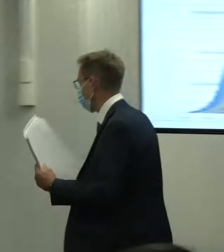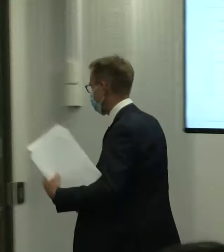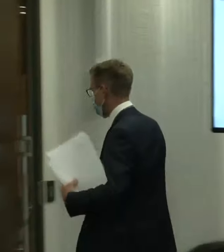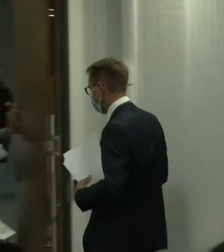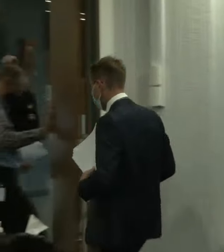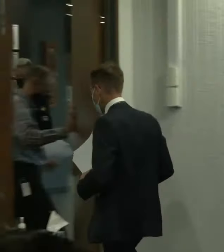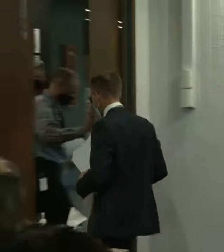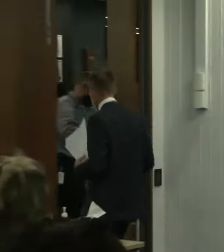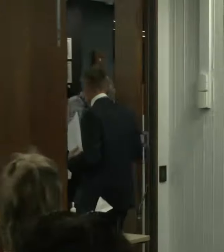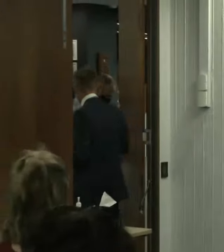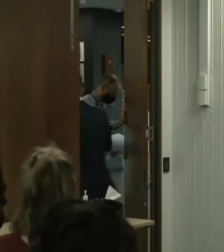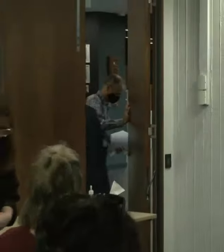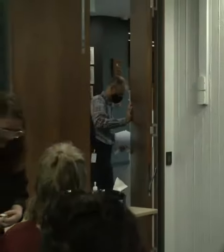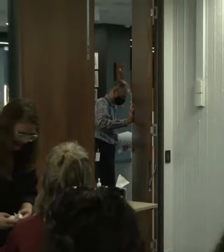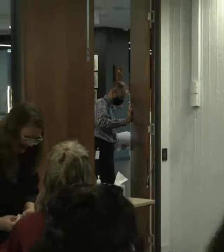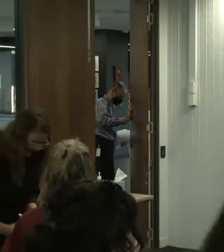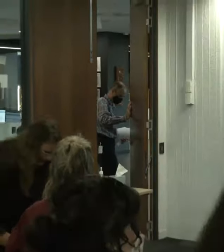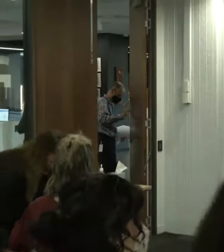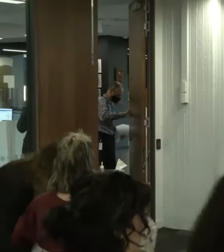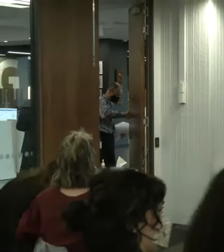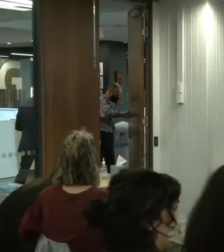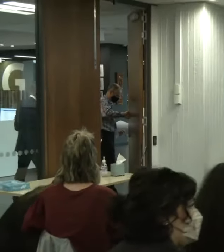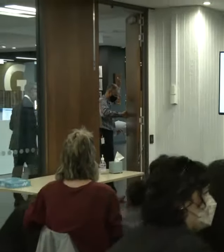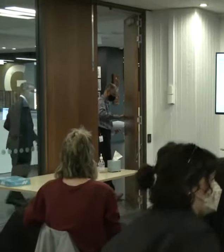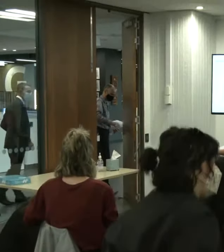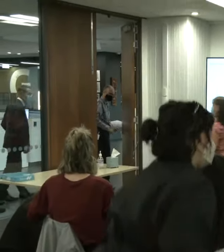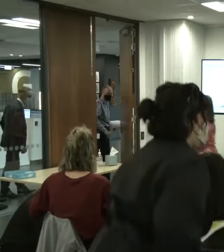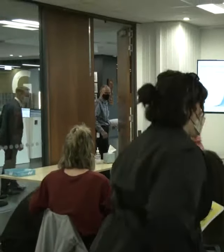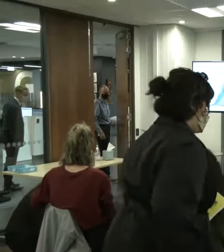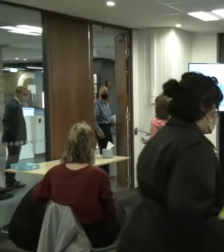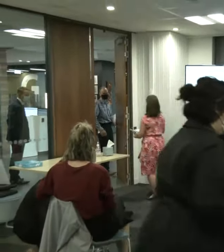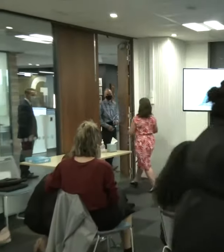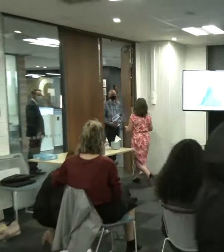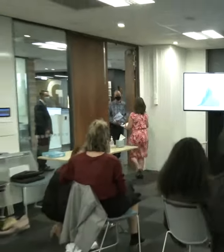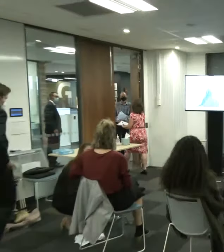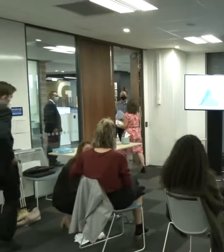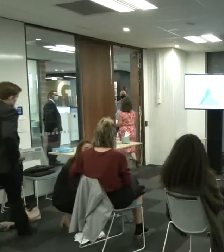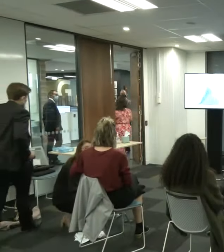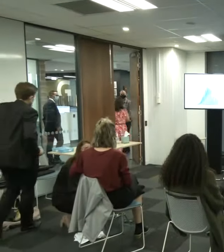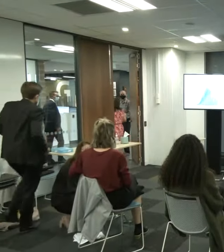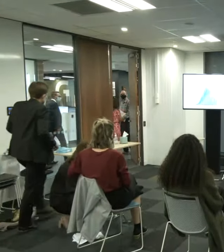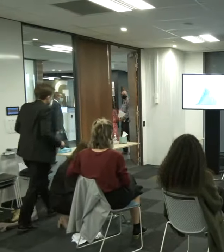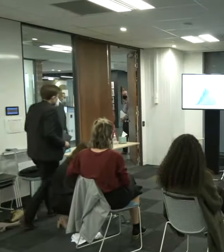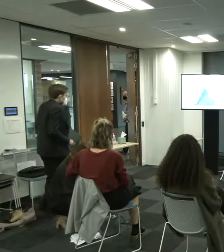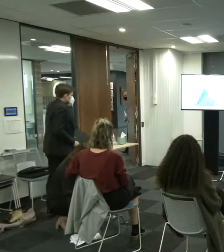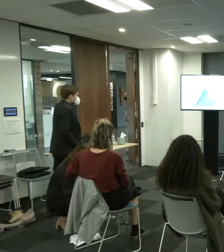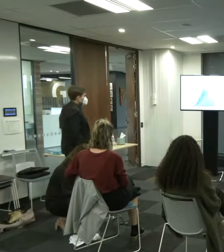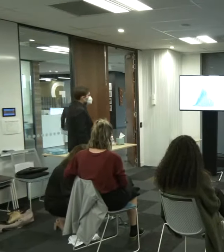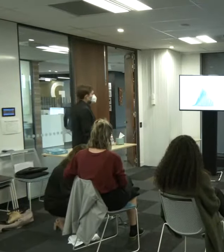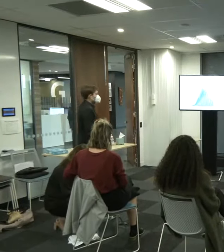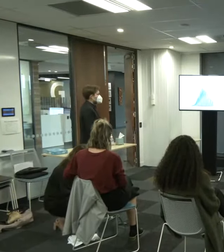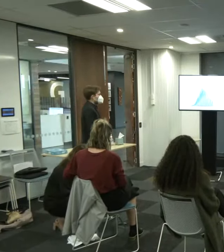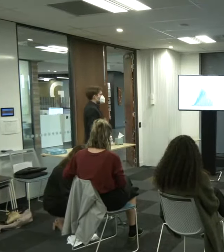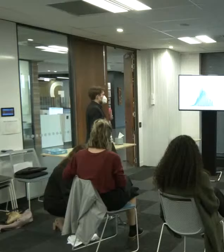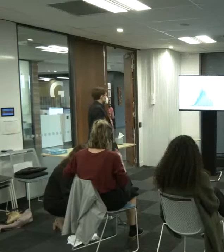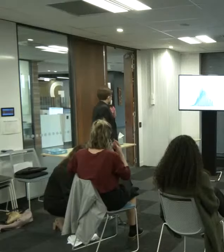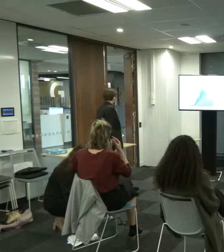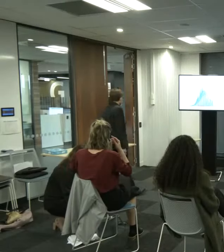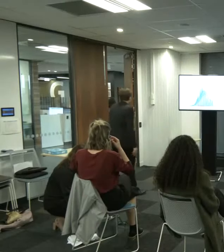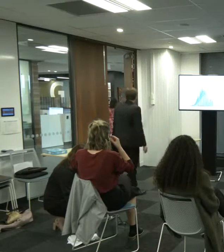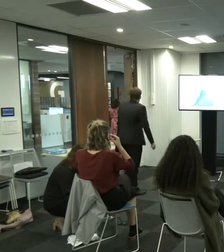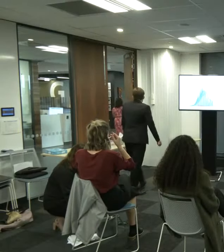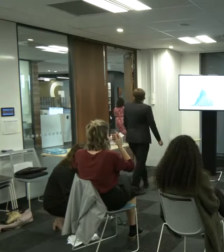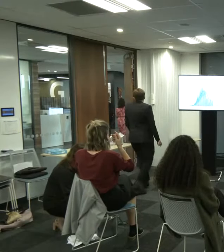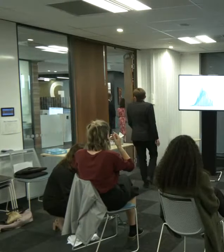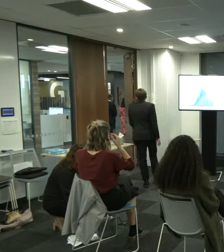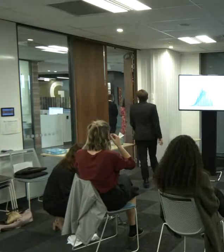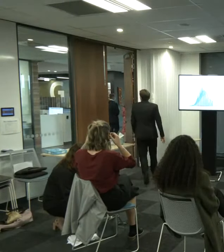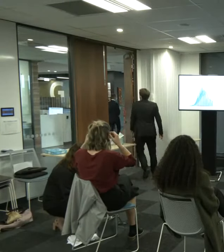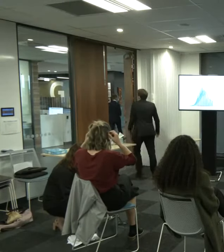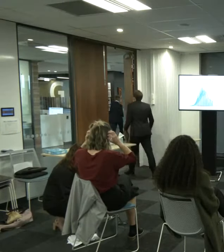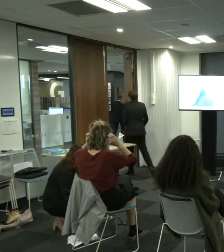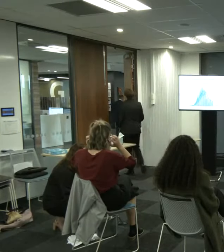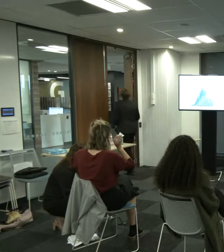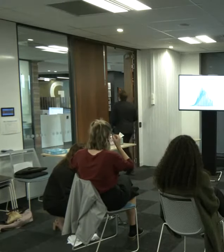Kia ora. Te tapanga ora na